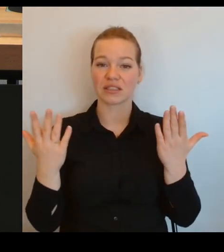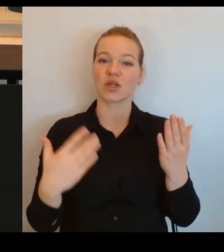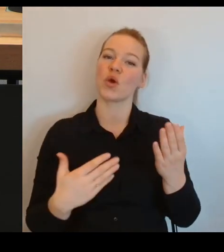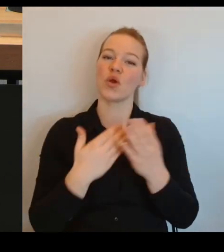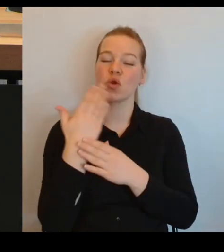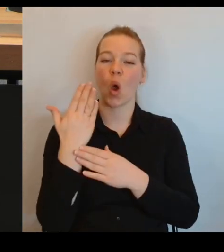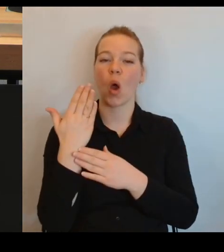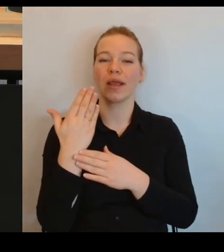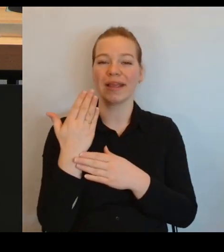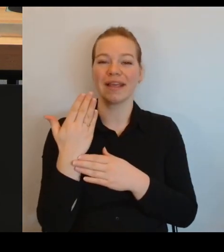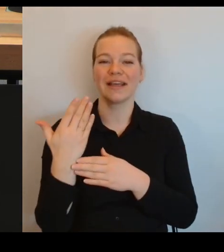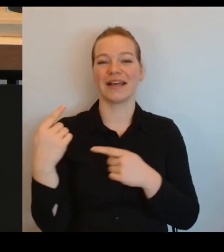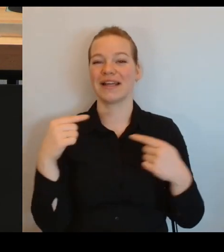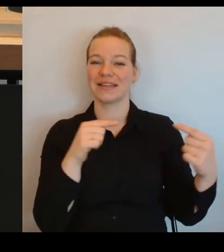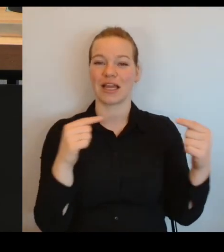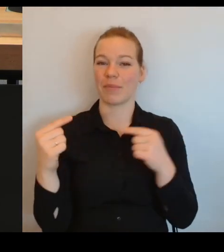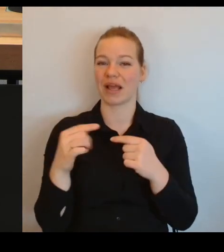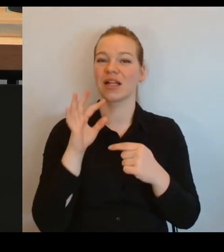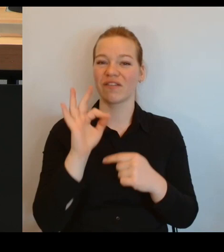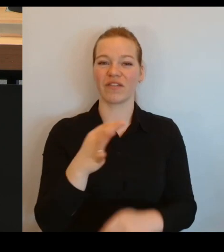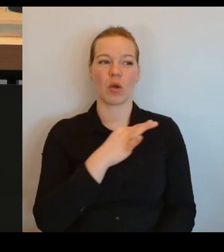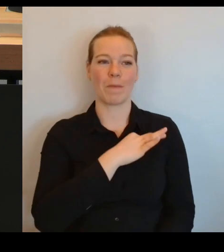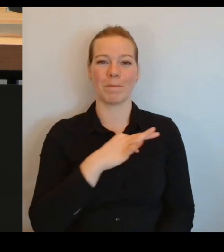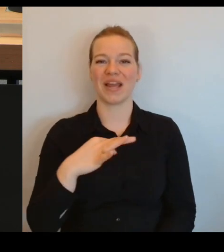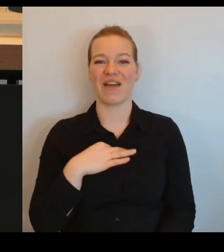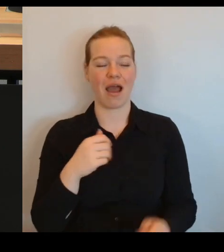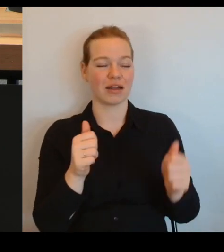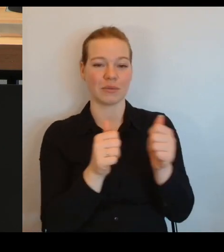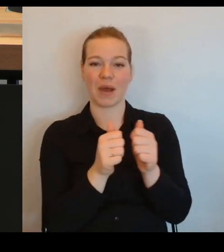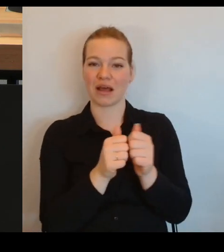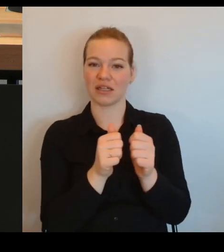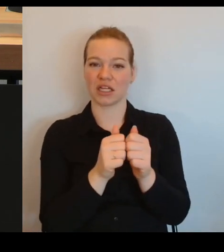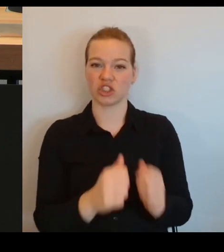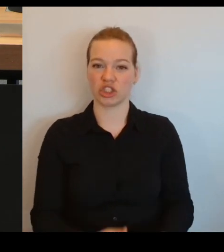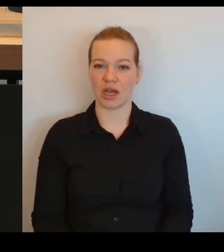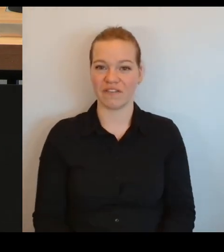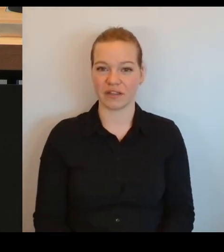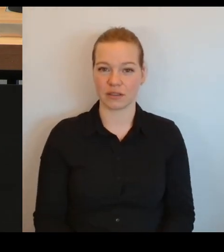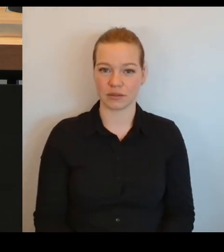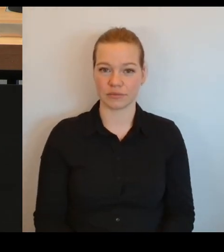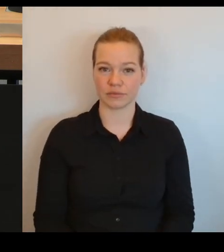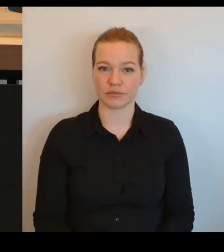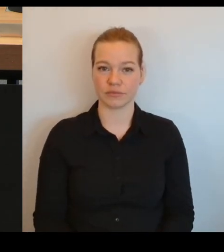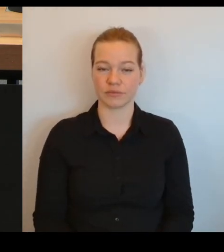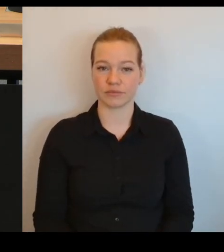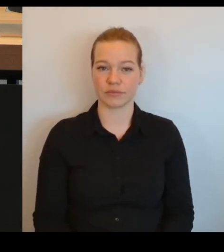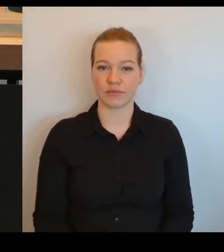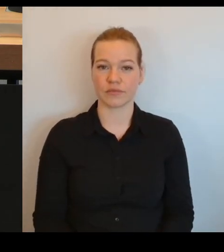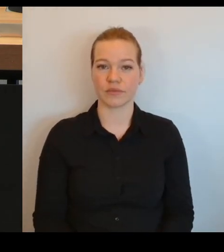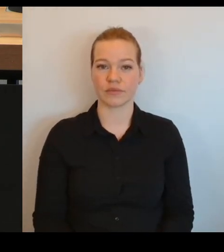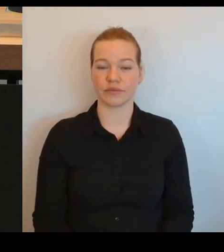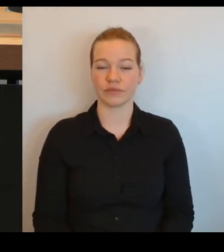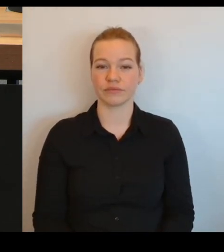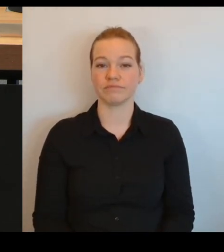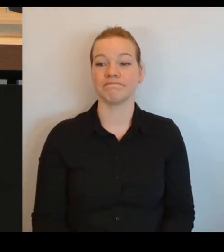Offenbar, wenn man die heutige Fragestunde nimmt, ganz ohne dass der Senat einen Überblick über seine eigene Position und Aktivitäten in diesem Bereich hat.